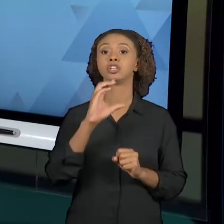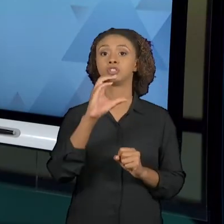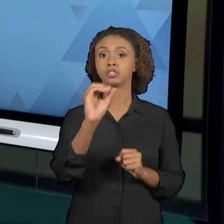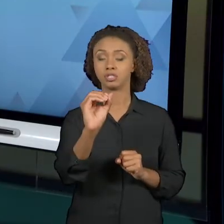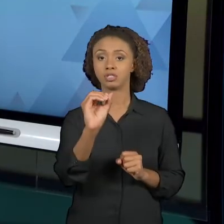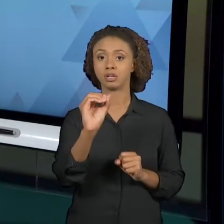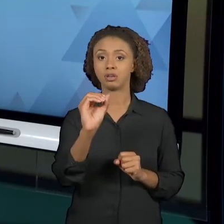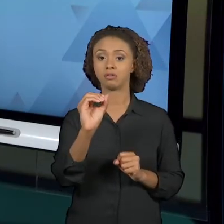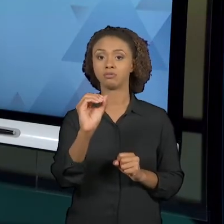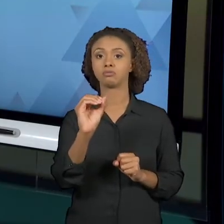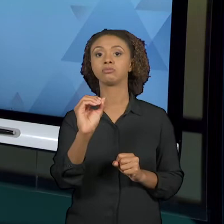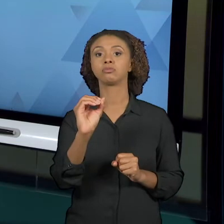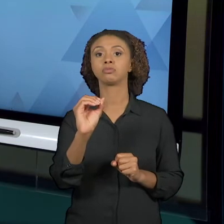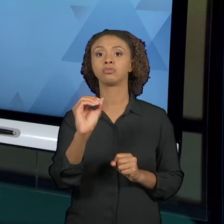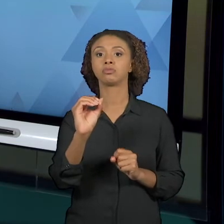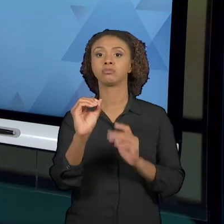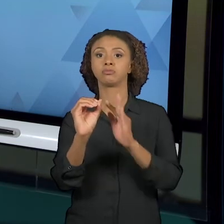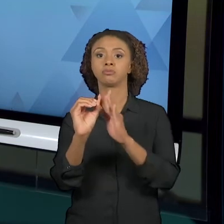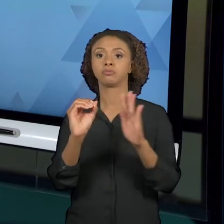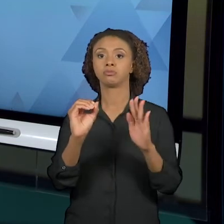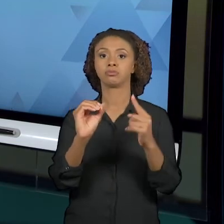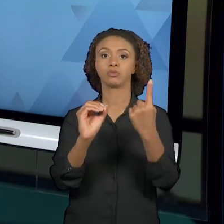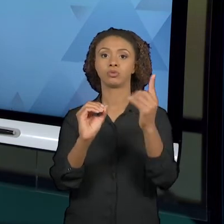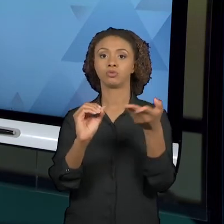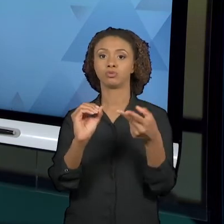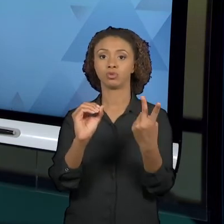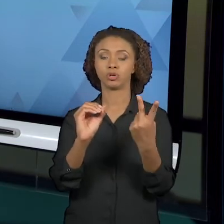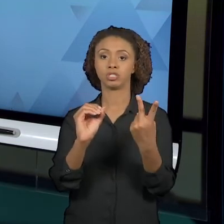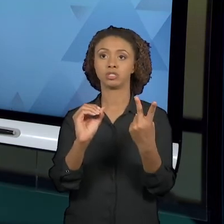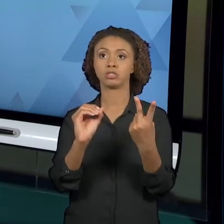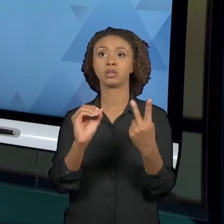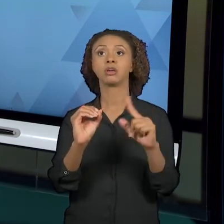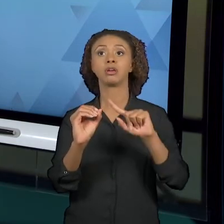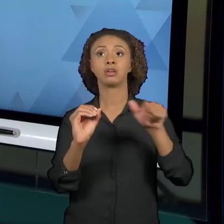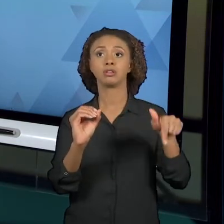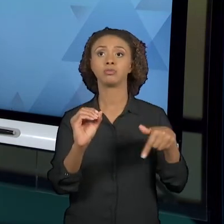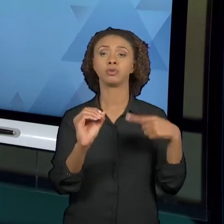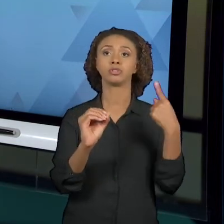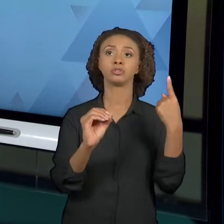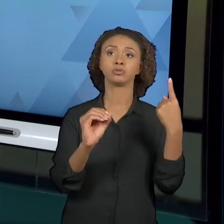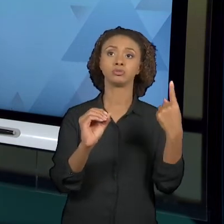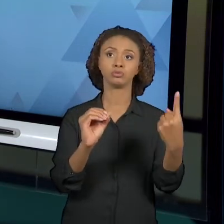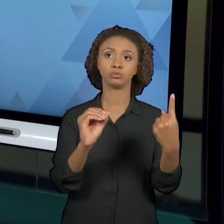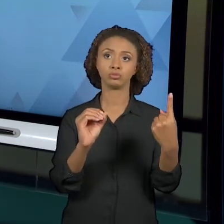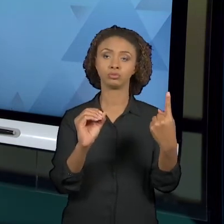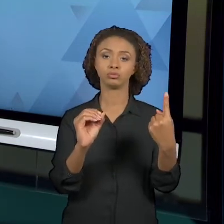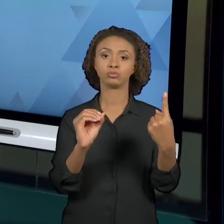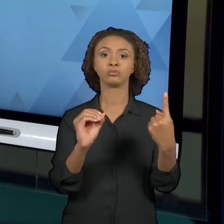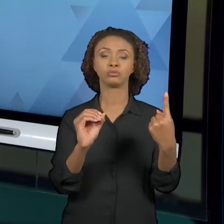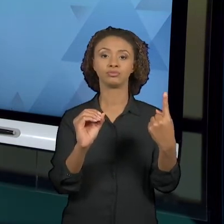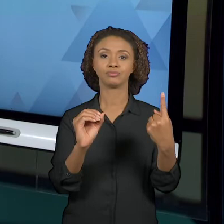ENTÃO TEM O TRECHO DE ZERO A UM, DE ZERO A MEIO ELA VALE UM E DE MEIO A UM ELA VAI VALER ZERO.